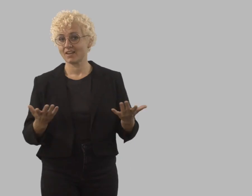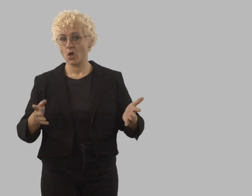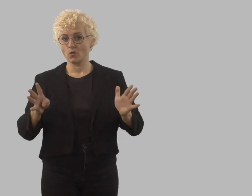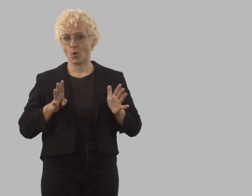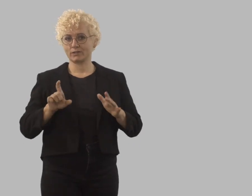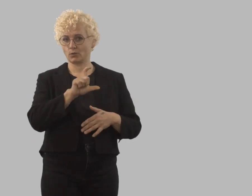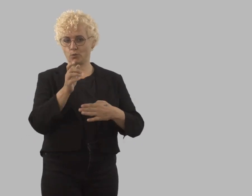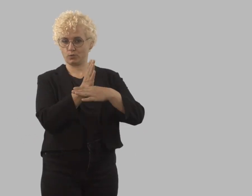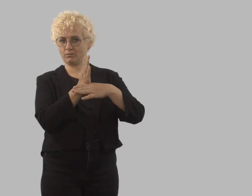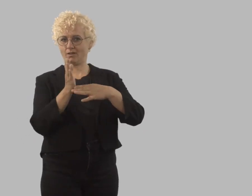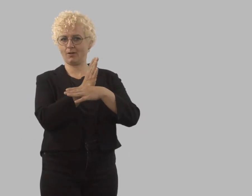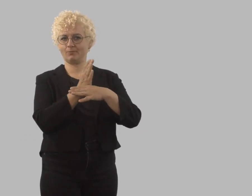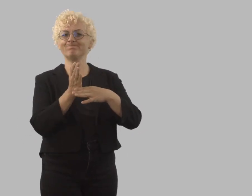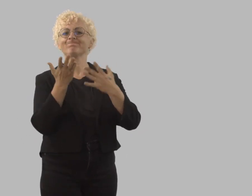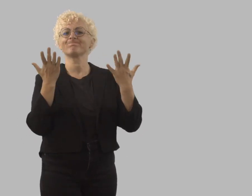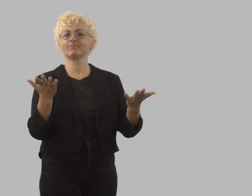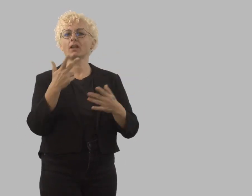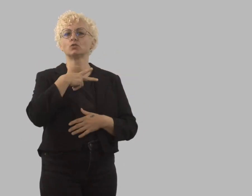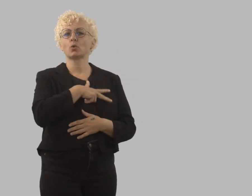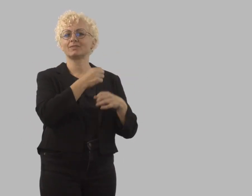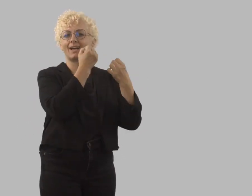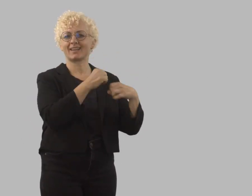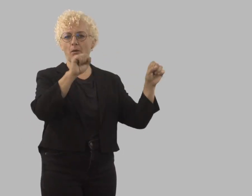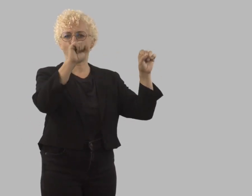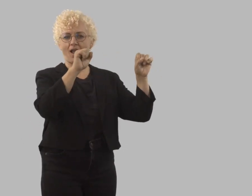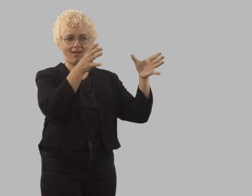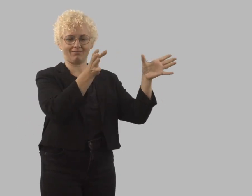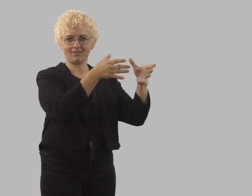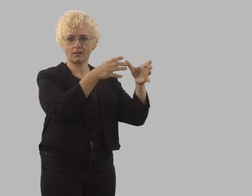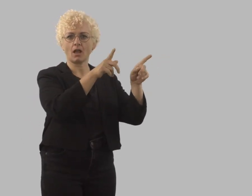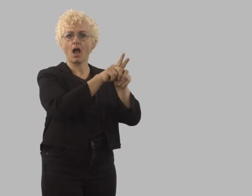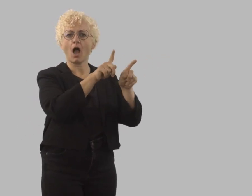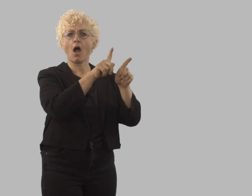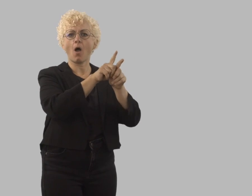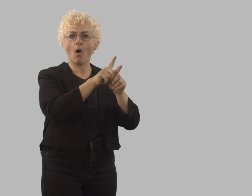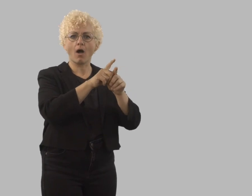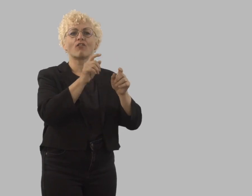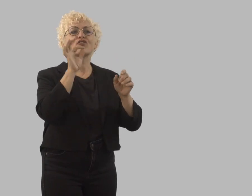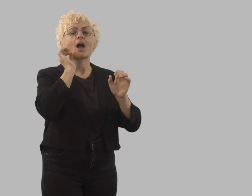Deswegen war die Dienstbotinnenfrage um 1900 ein zentrales Thema